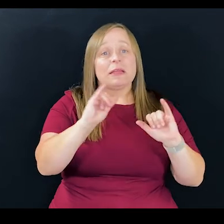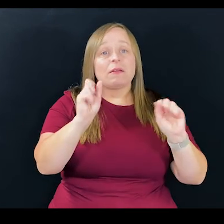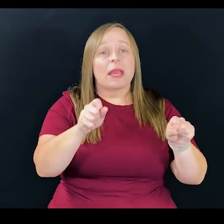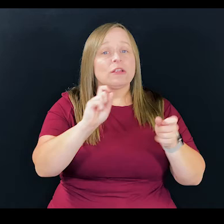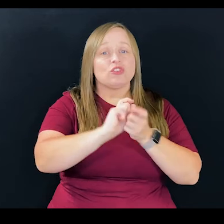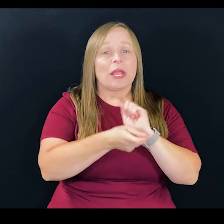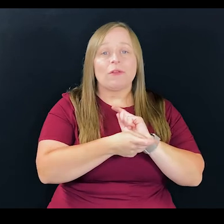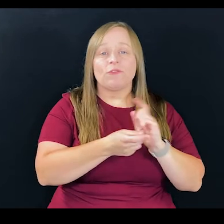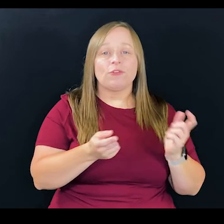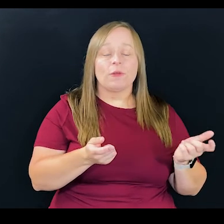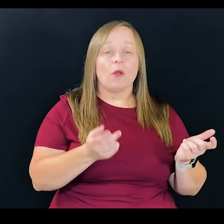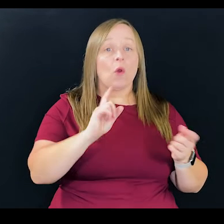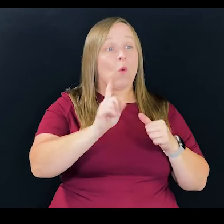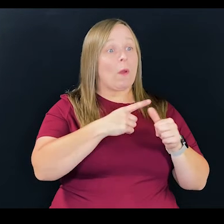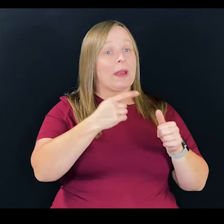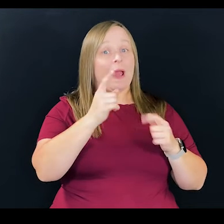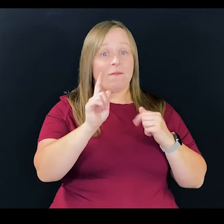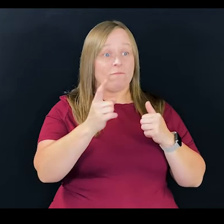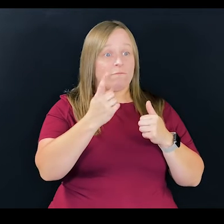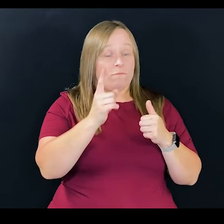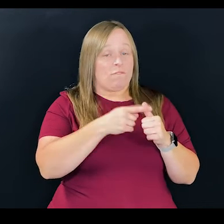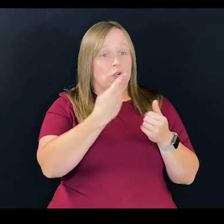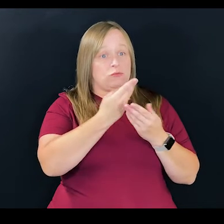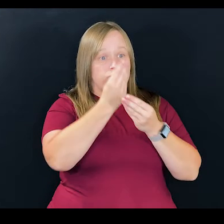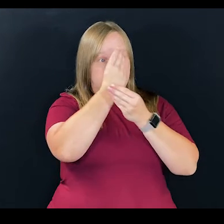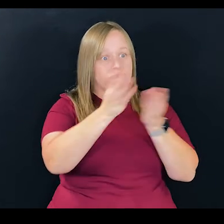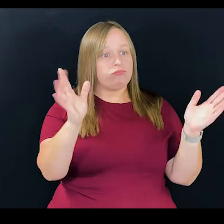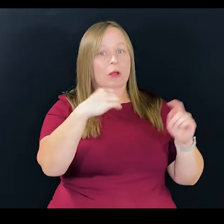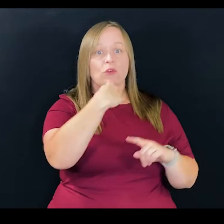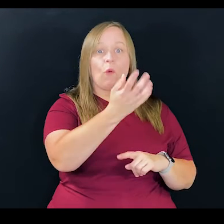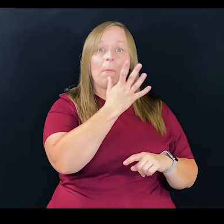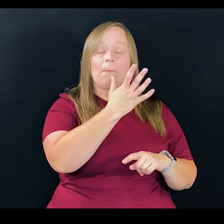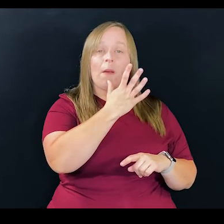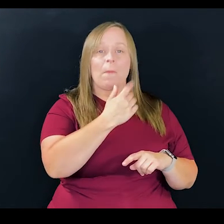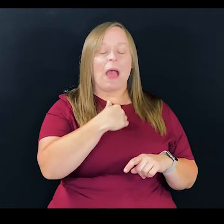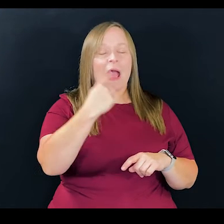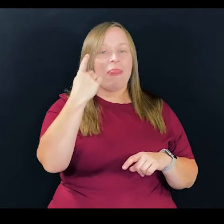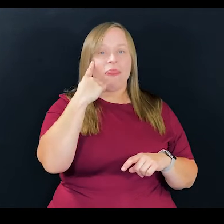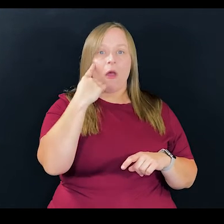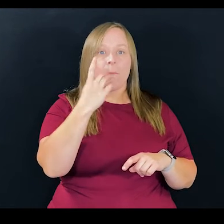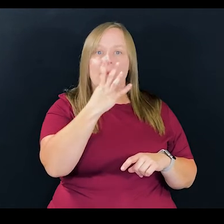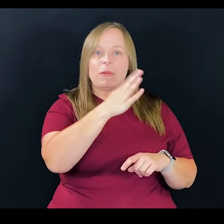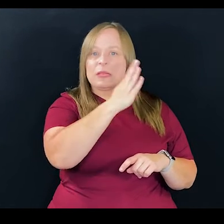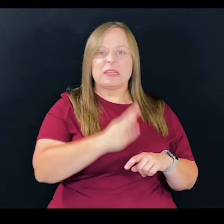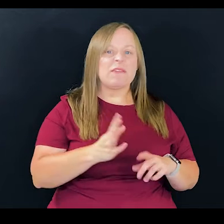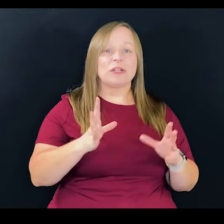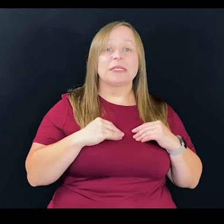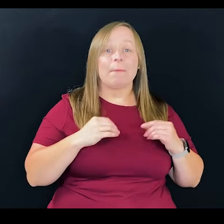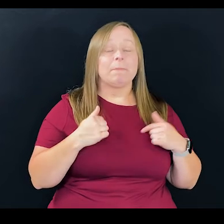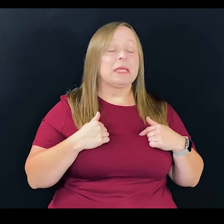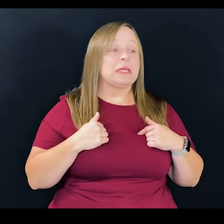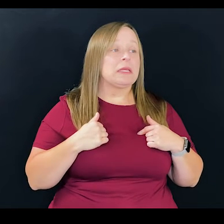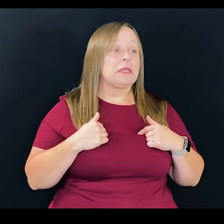y que puedan cambiar. Al principio, cuando yo salí, le dije a mi mamá. Yo pensé que mi mamá nunca me iba a aceptar,